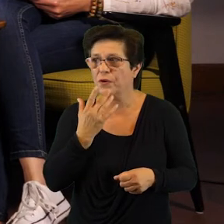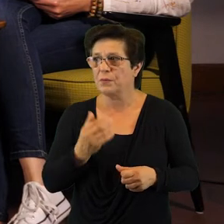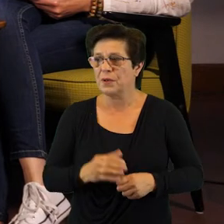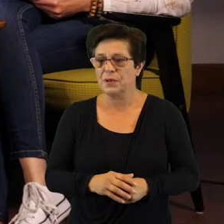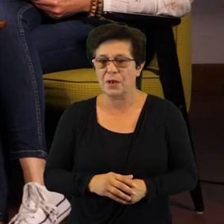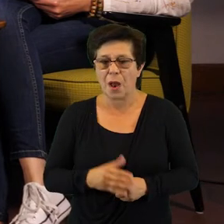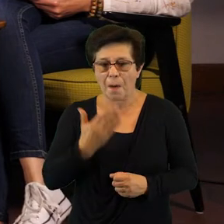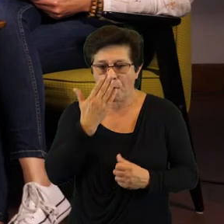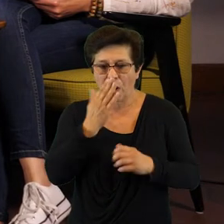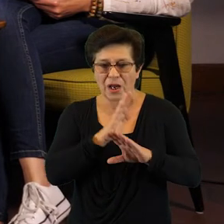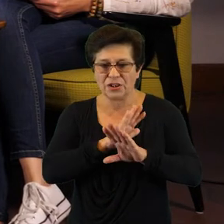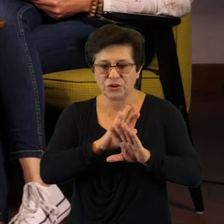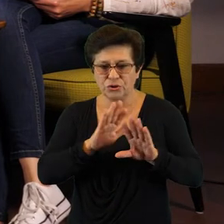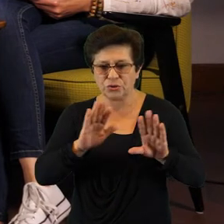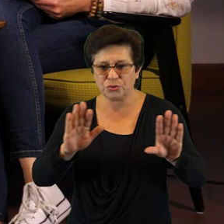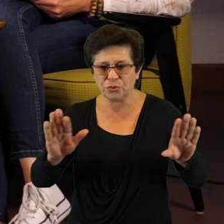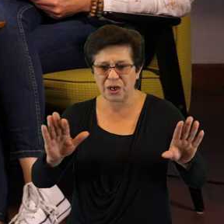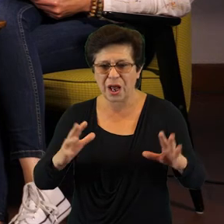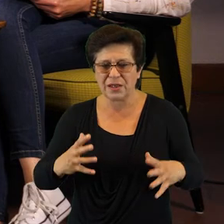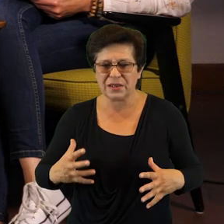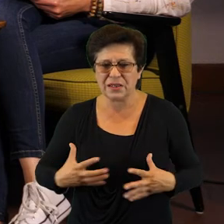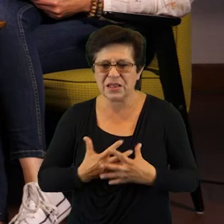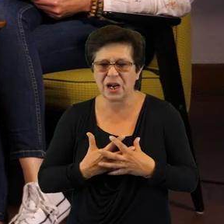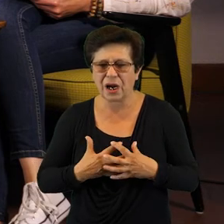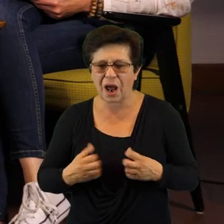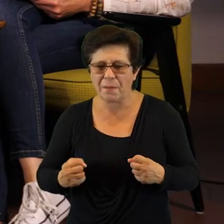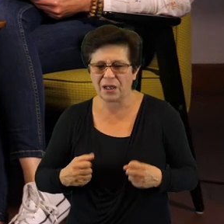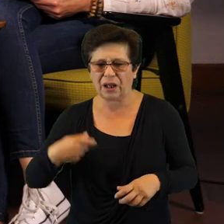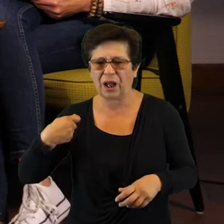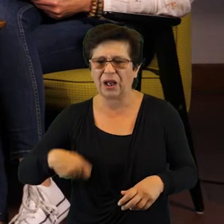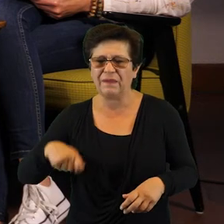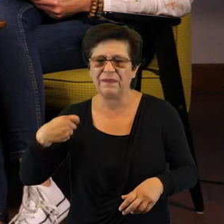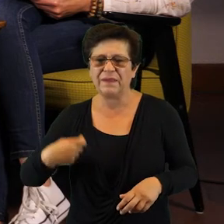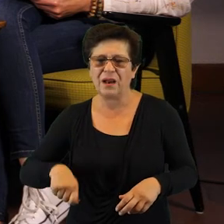pokazuje dramat inteligencji polskiej w XX wieku,